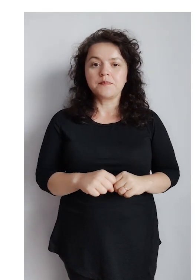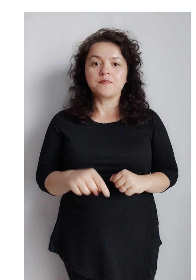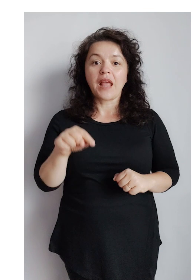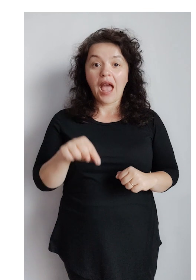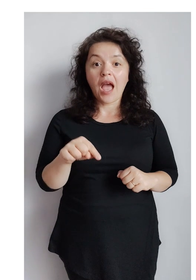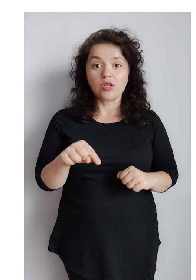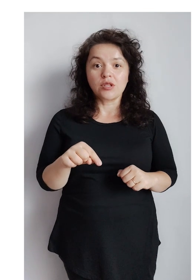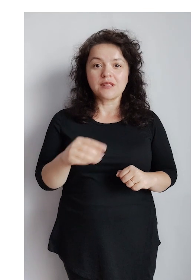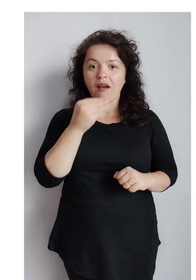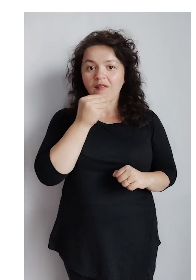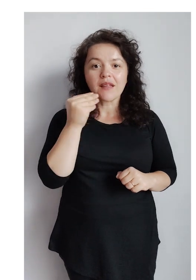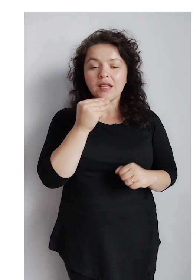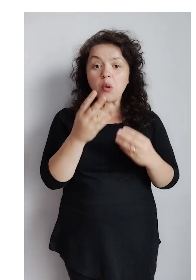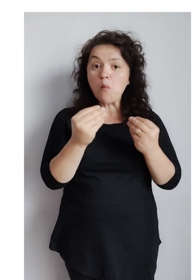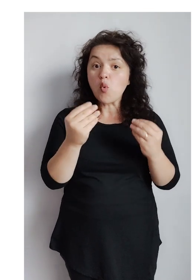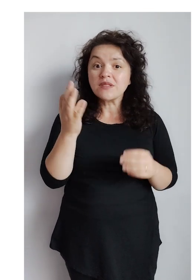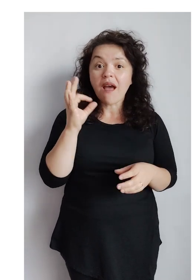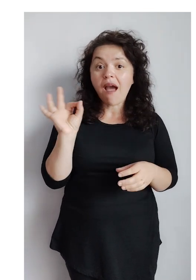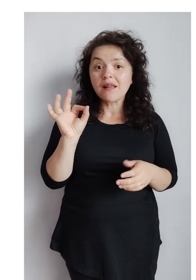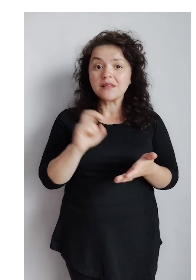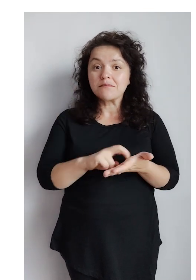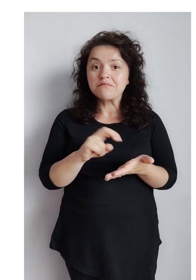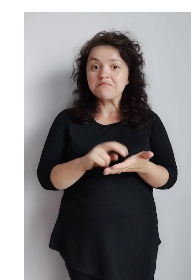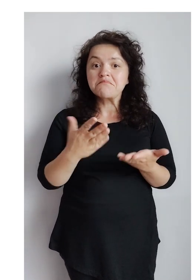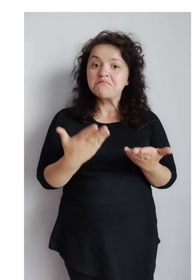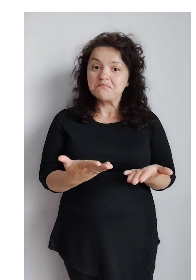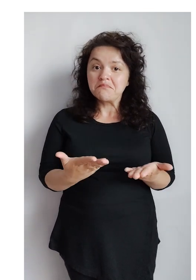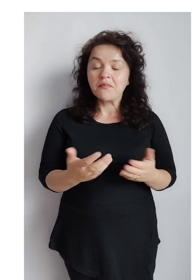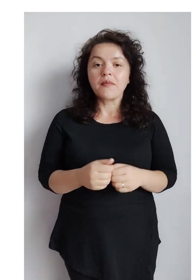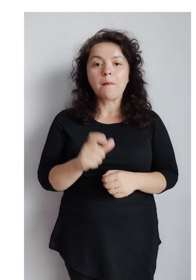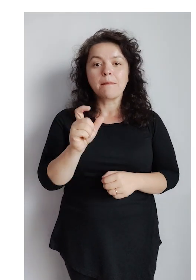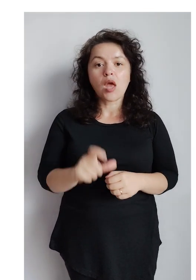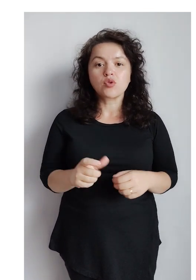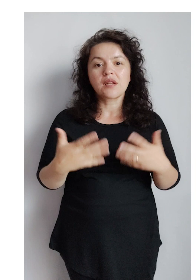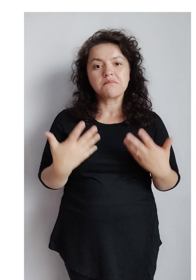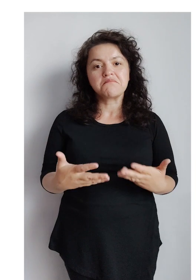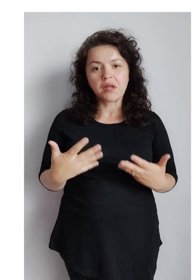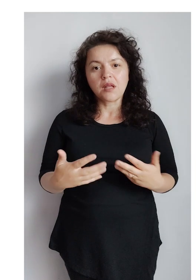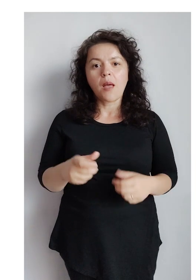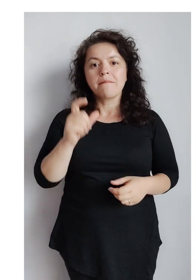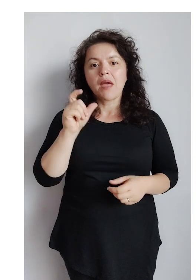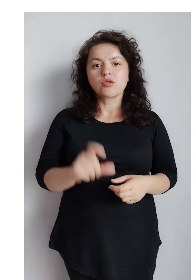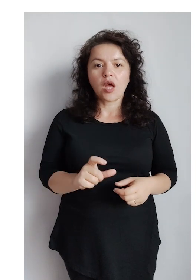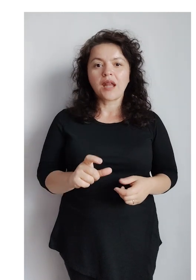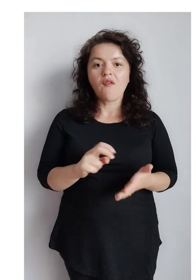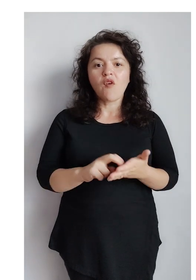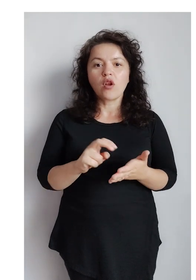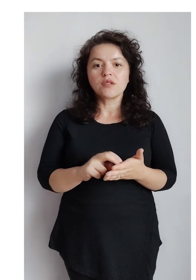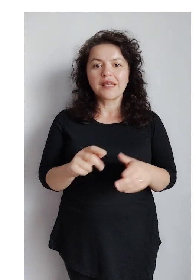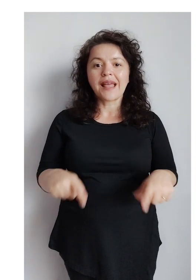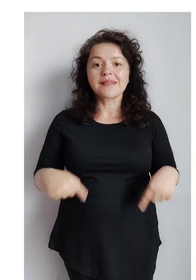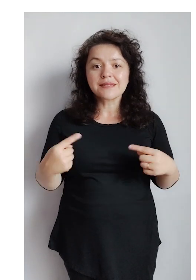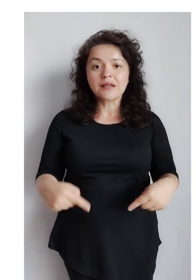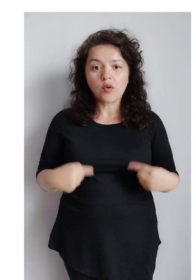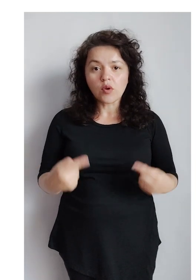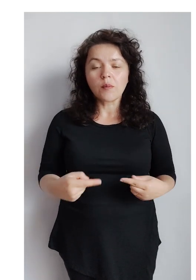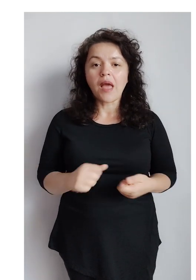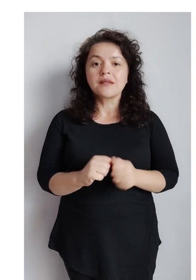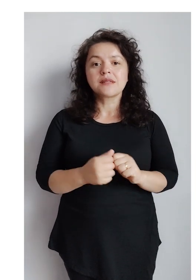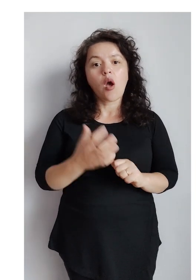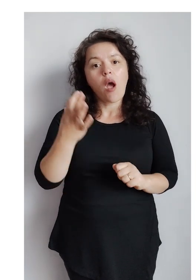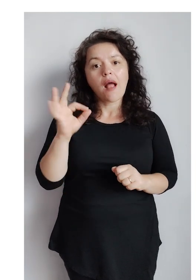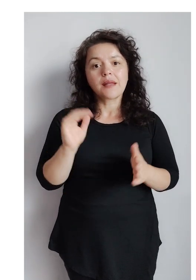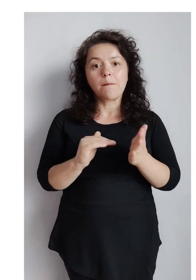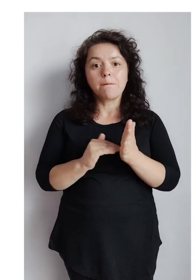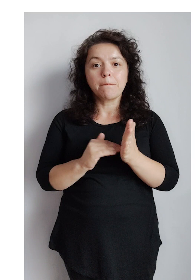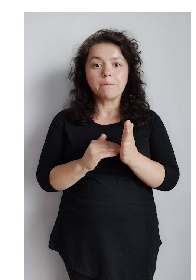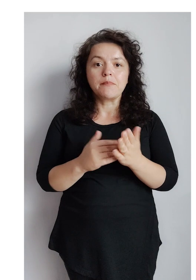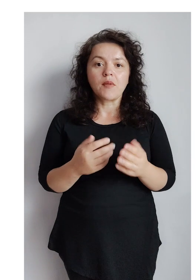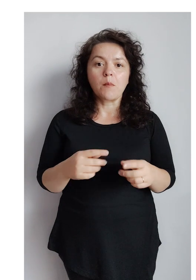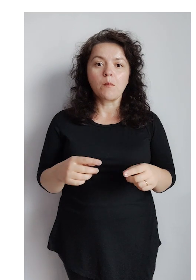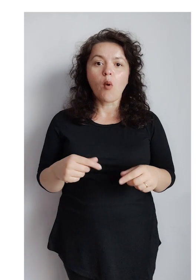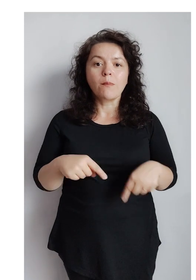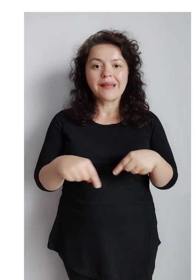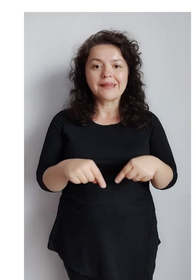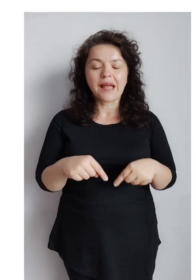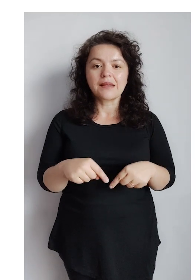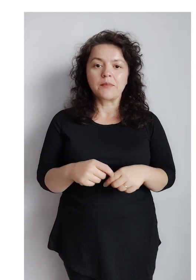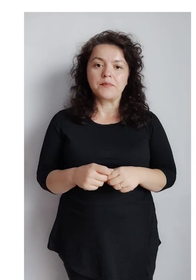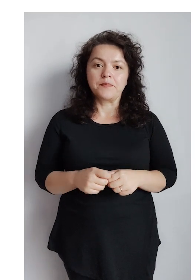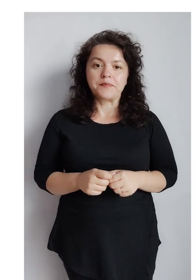Acest dizain avantajează mulți alți utilizatori, cum ar fi persoane fragile, persoane care folosesc un scan cu rotile sau alte mijloace de mobilitate și altele